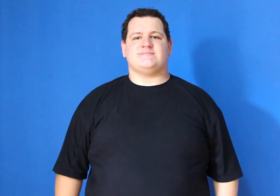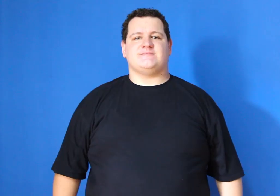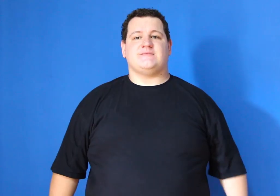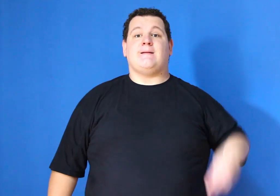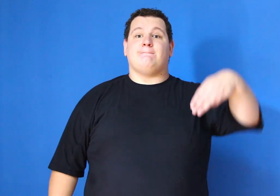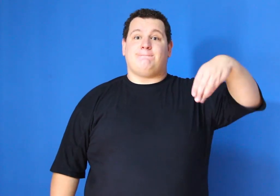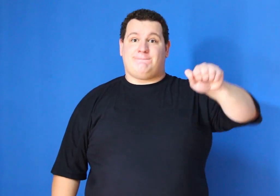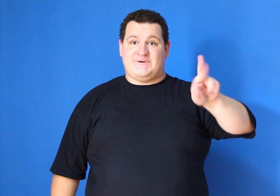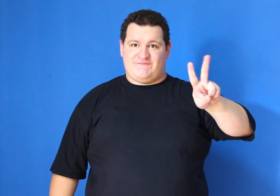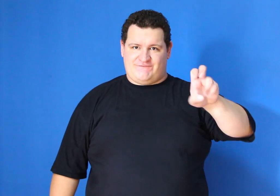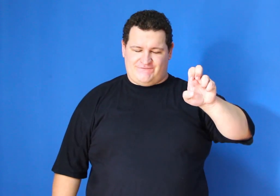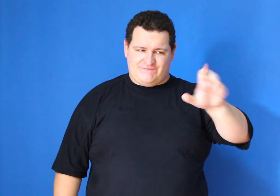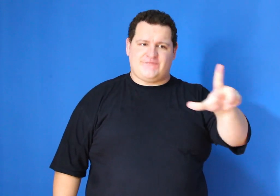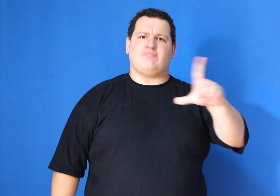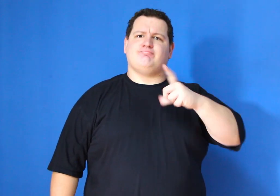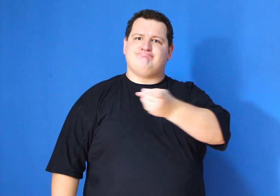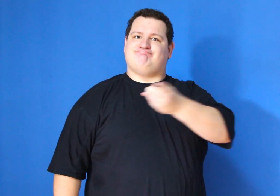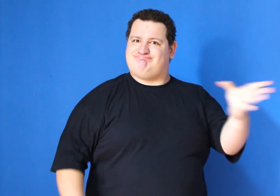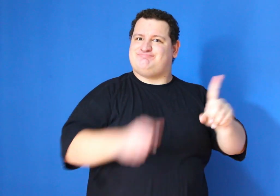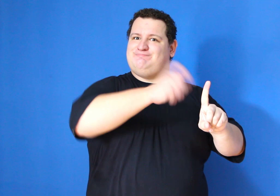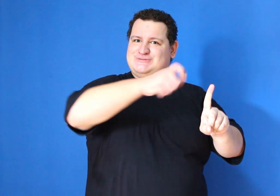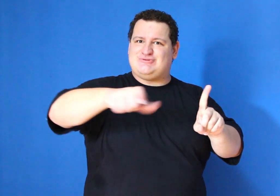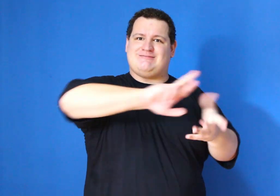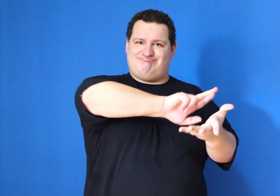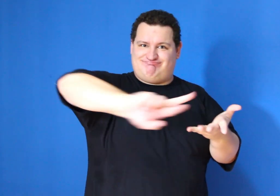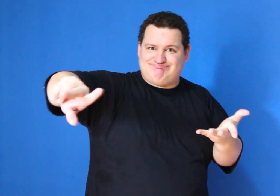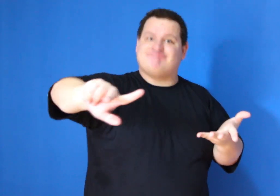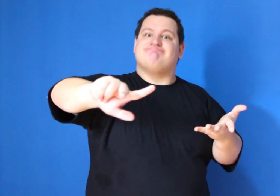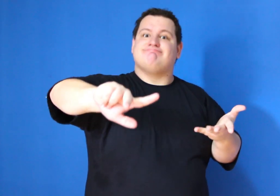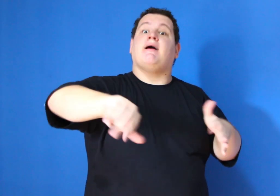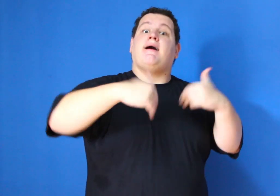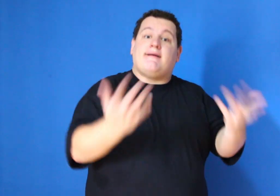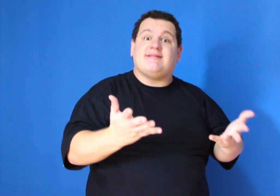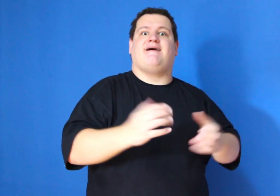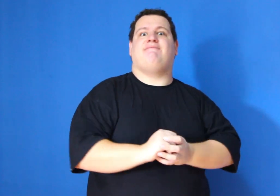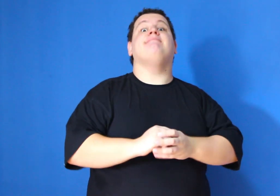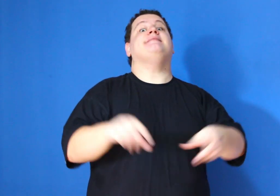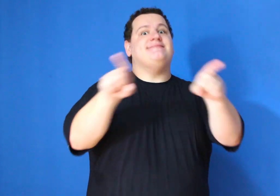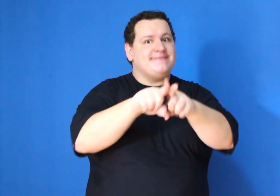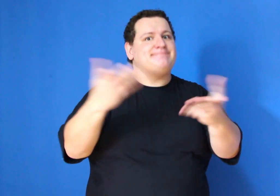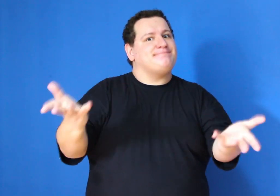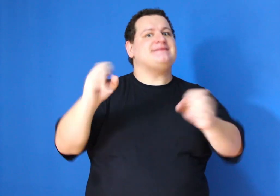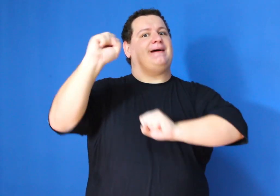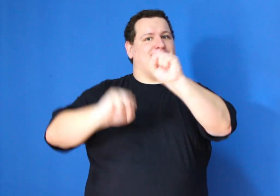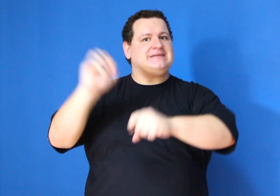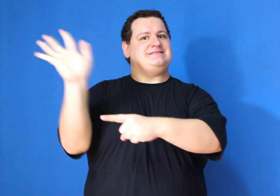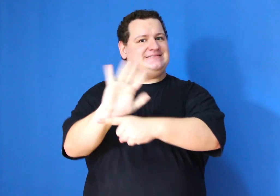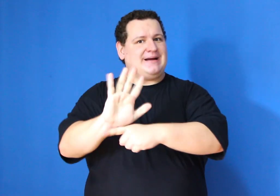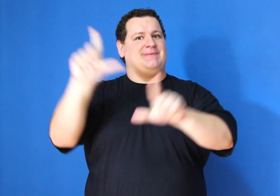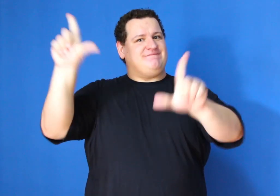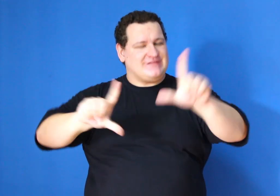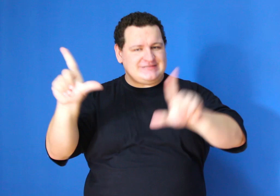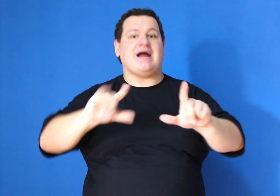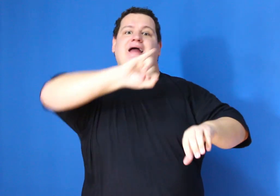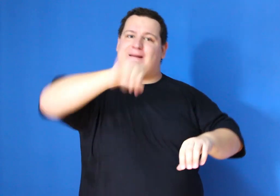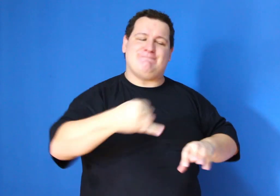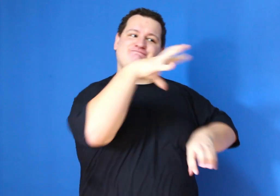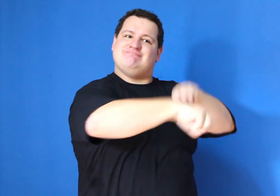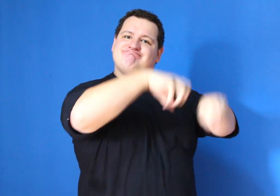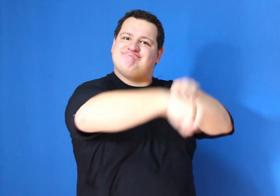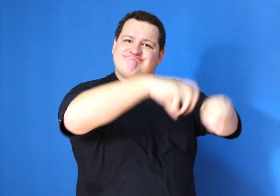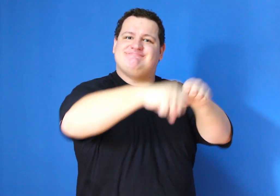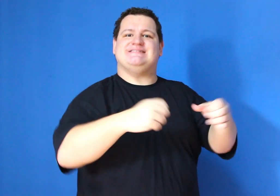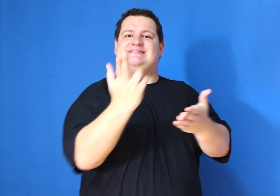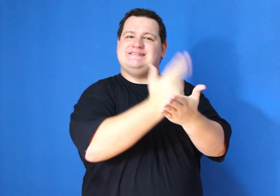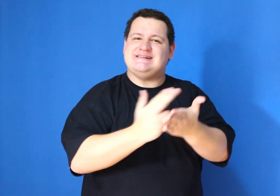Então, as empresas de cinema e TV também aproveitaram usar os personagens da Marvel